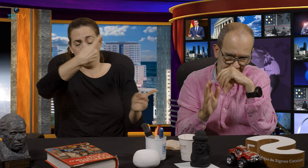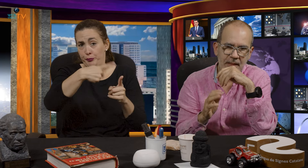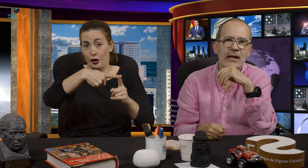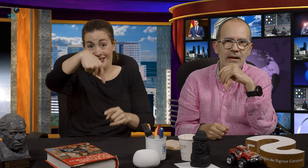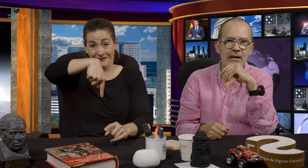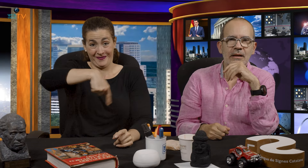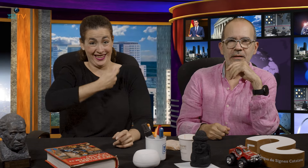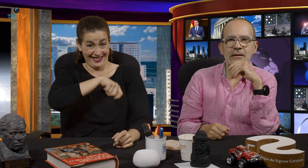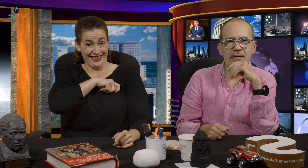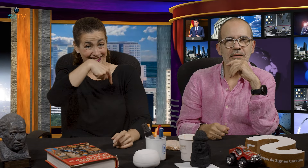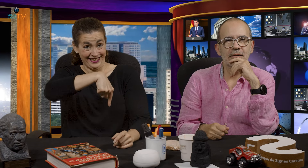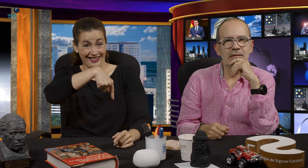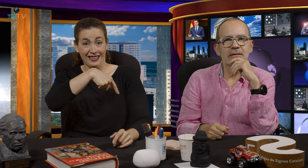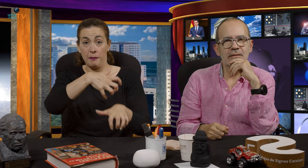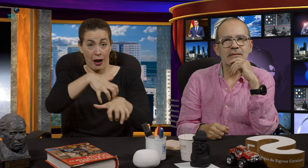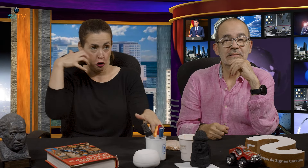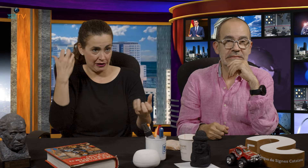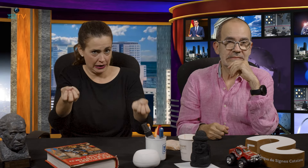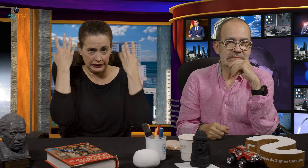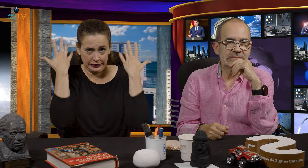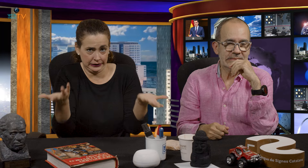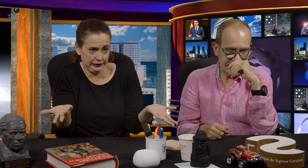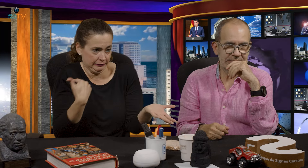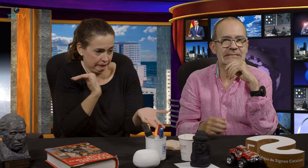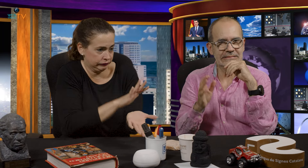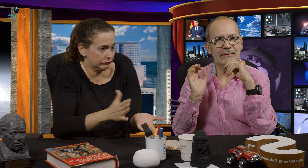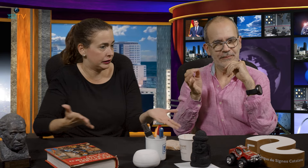porque, aquí, en España, la mayoría lo desconocemos.